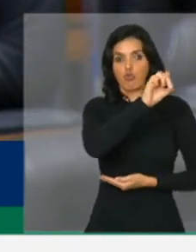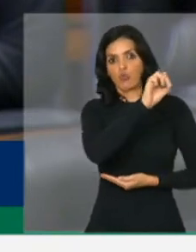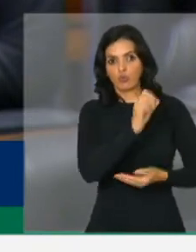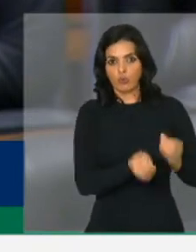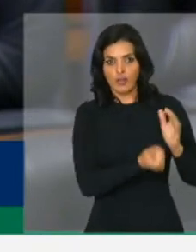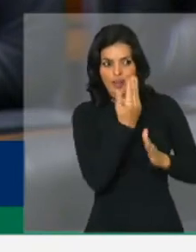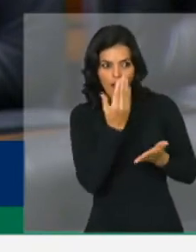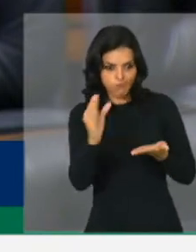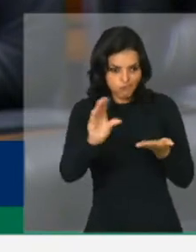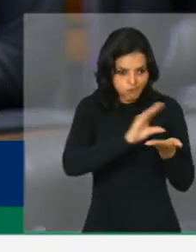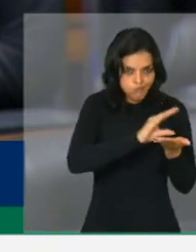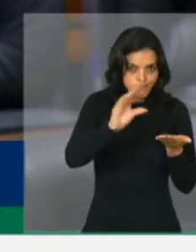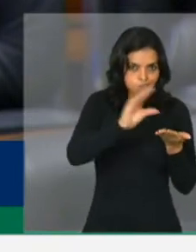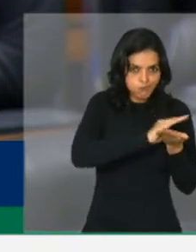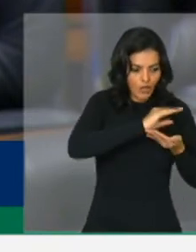[PRESIDENTE]: OBRIGADO. PARA ENCAMINHAR